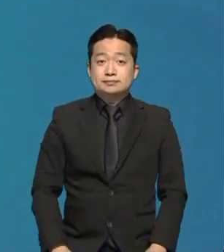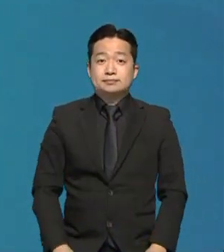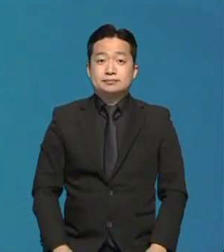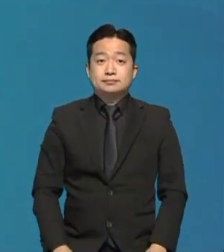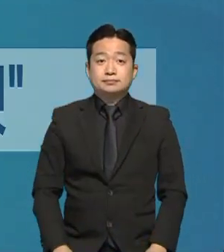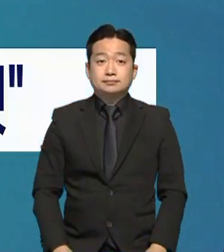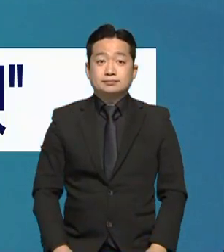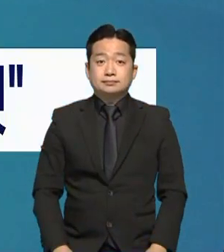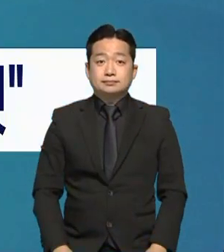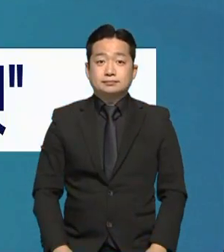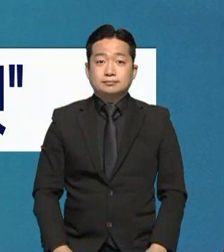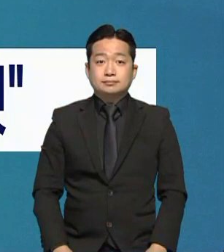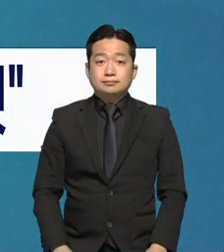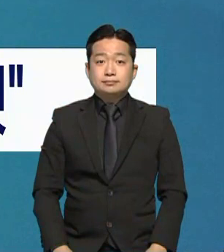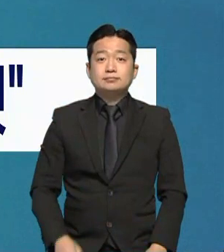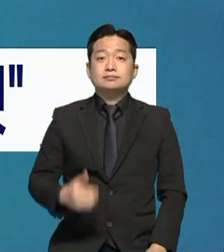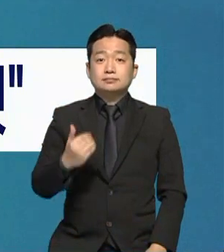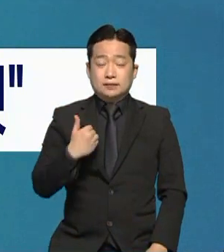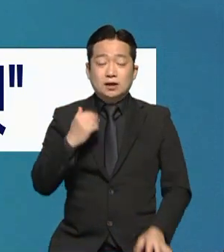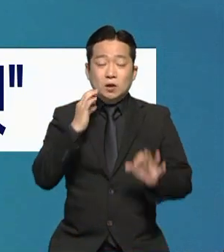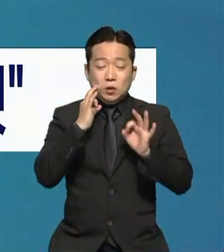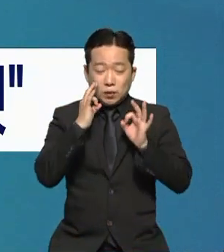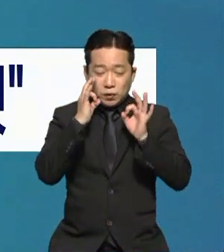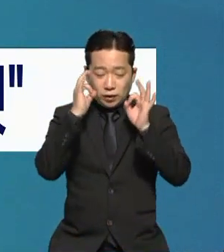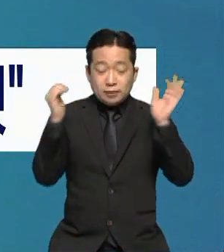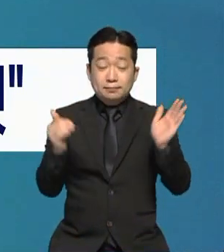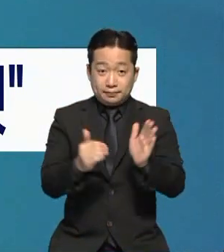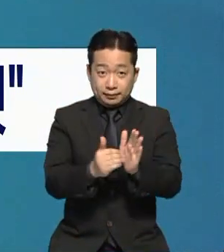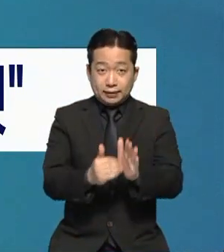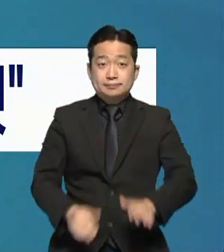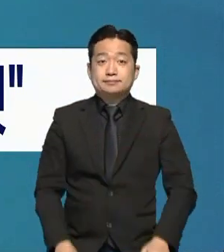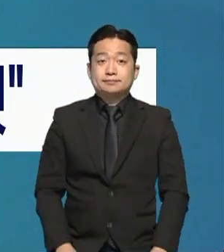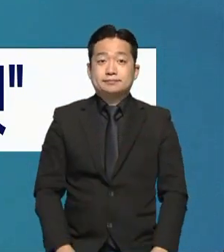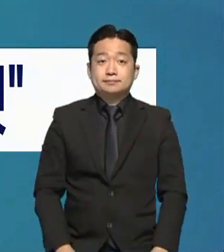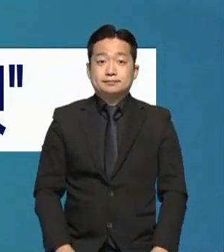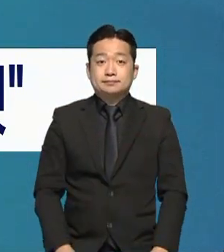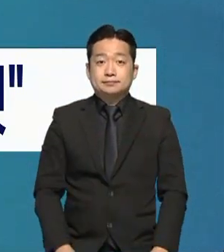어쨌든 저도 최선을 다했지만 자녀 관리